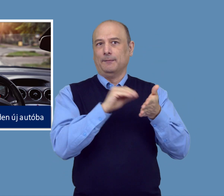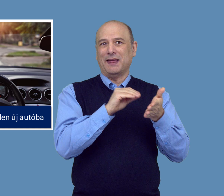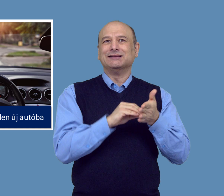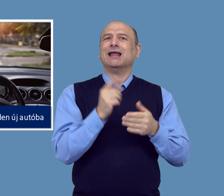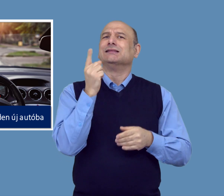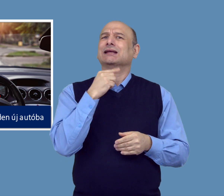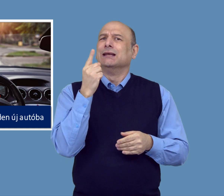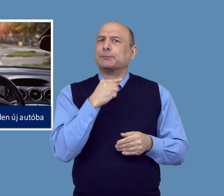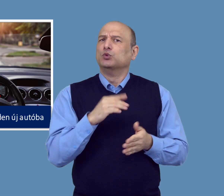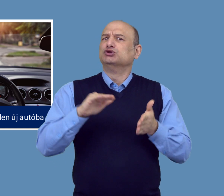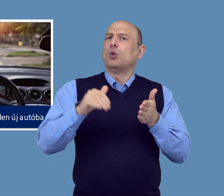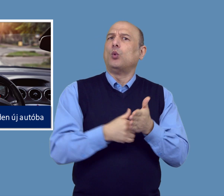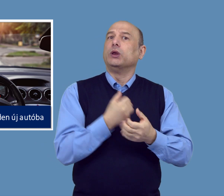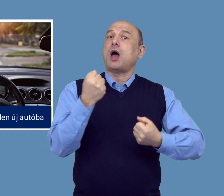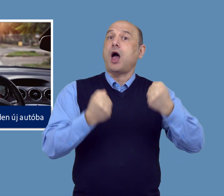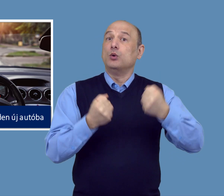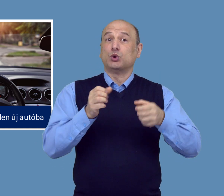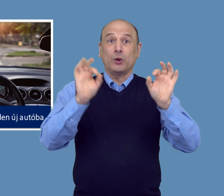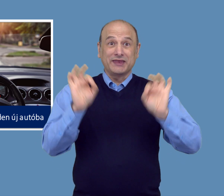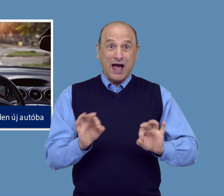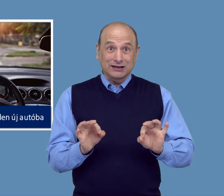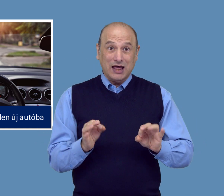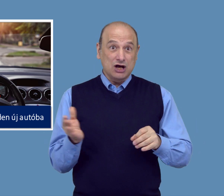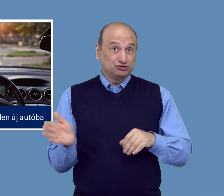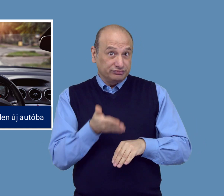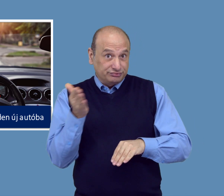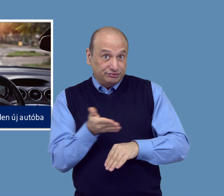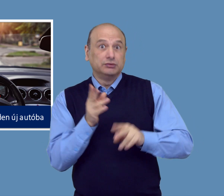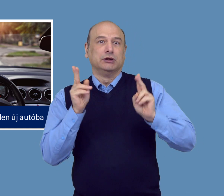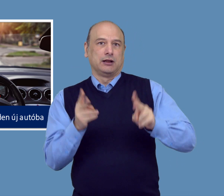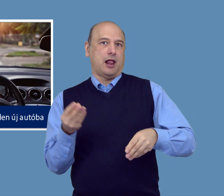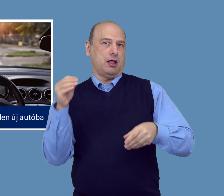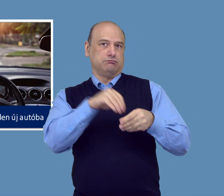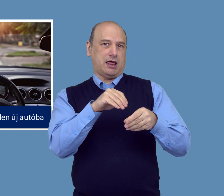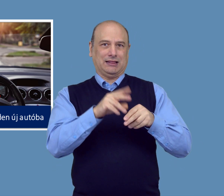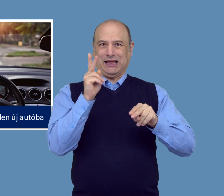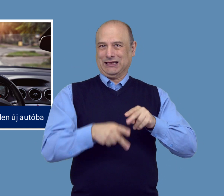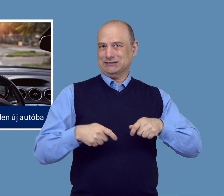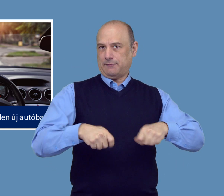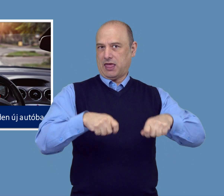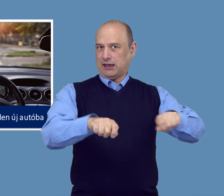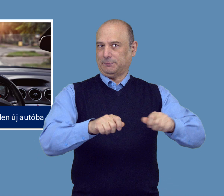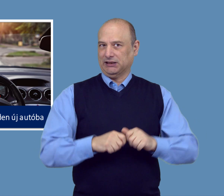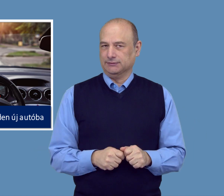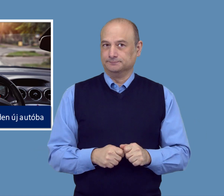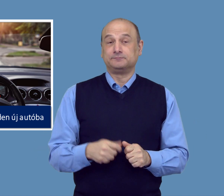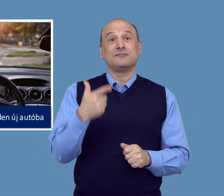tehát az új autók forgalmazásához szükséges típusengedély egyik előfeltétele lesz meglétük,